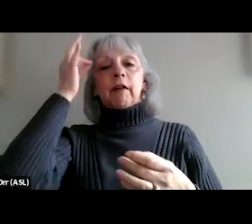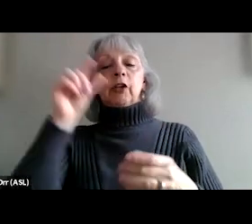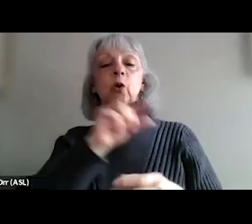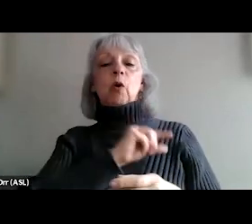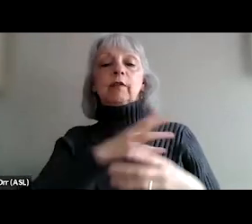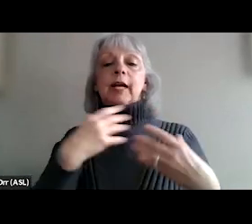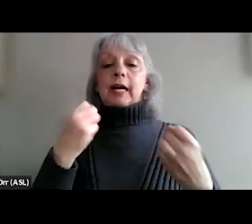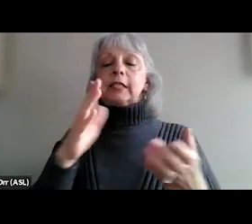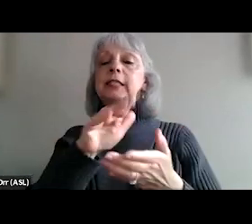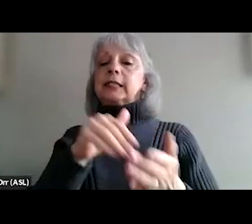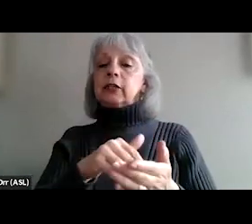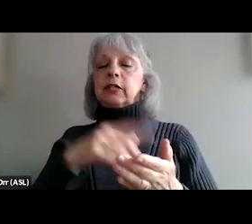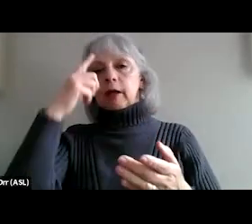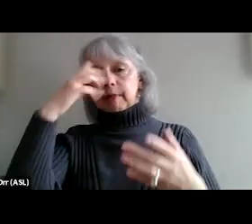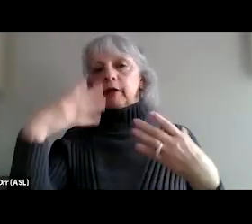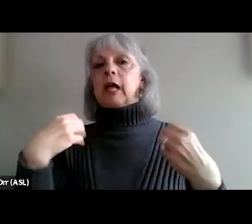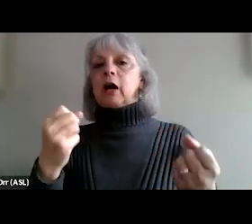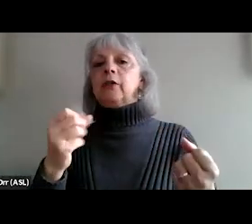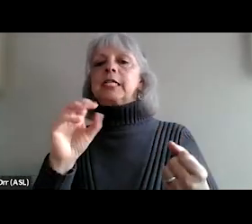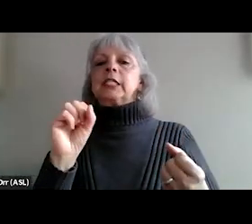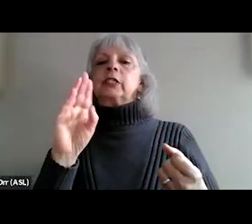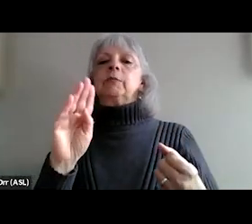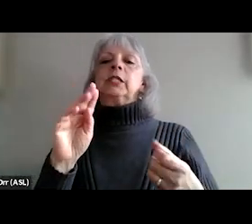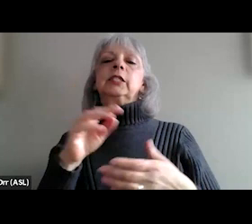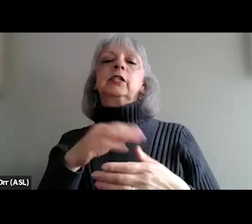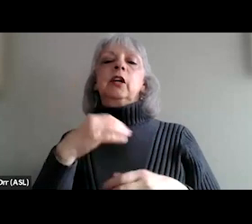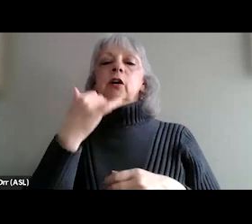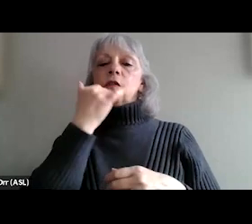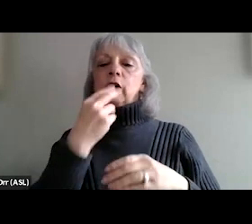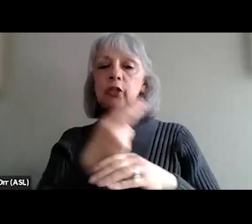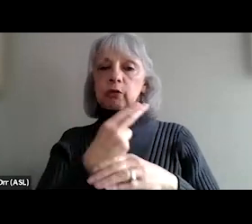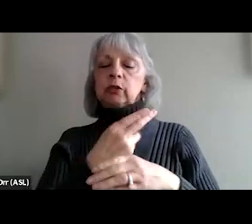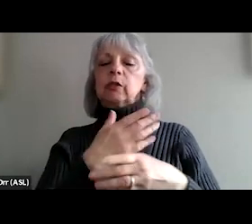proveedores de salud mental y de consumo de sustancias y trabajadores de salud comunitarios es tan importante.